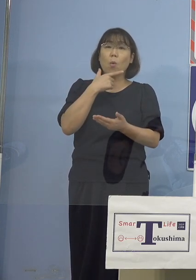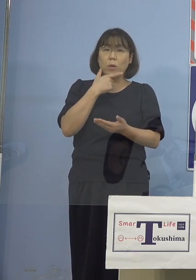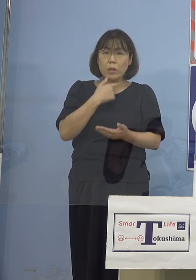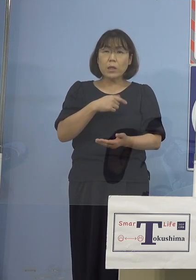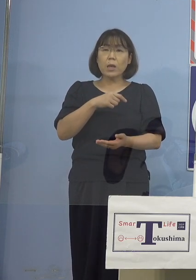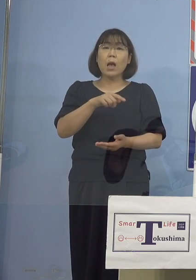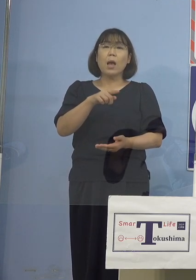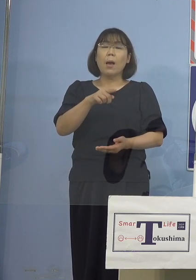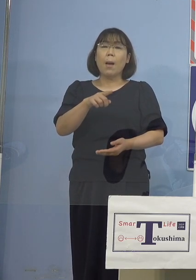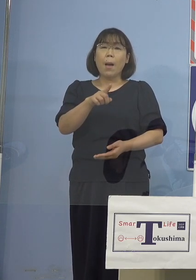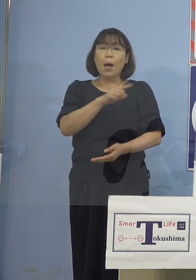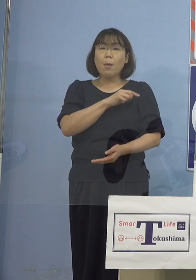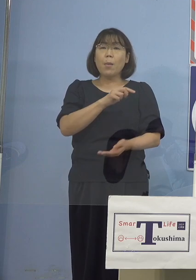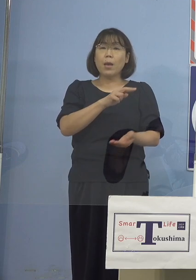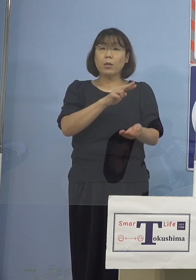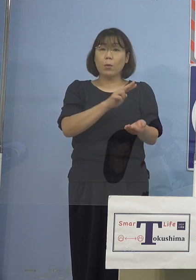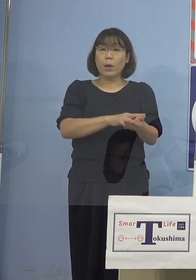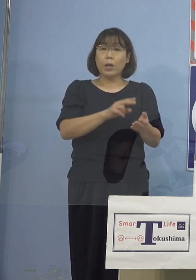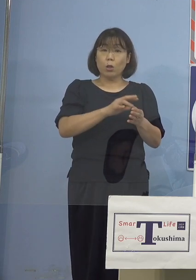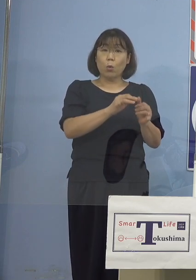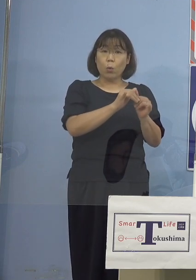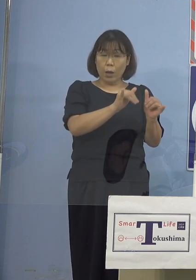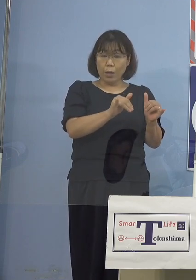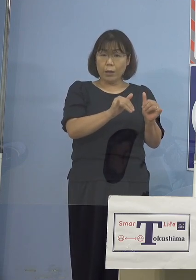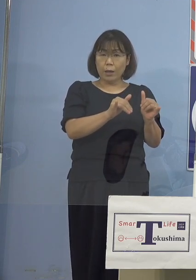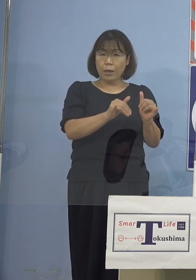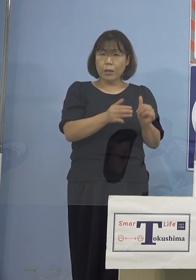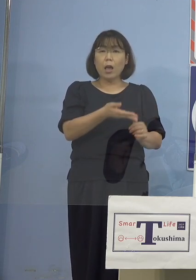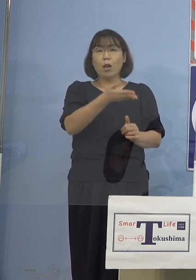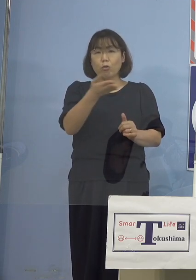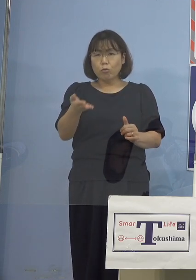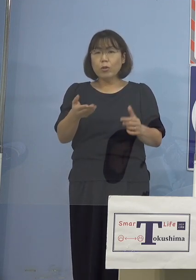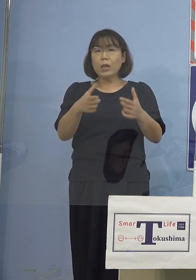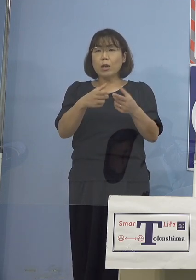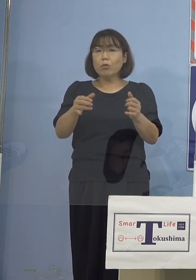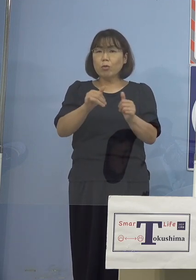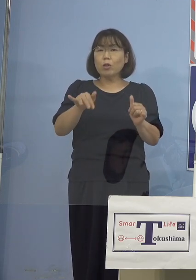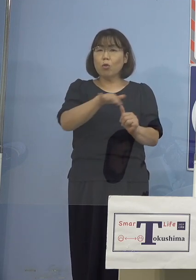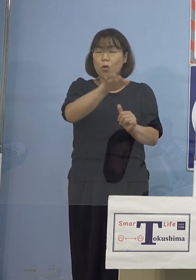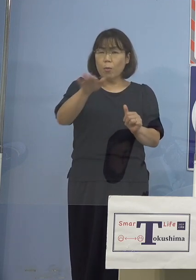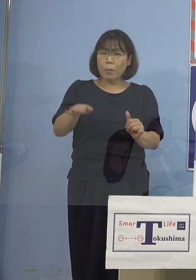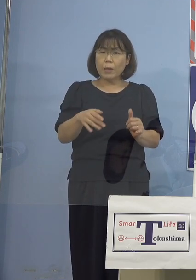そして国民の皆さん方へ お示しをいただくことが必要ではないか